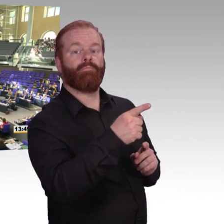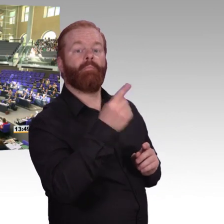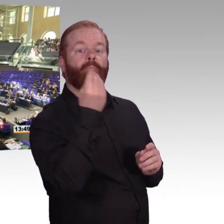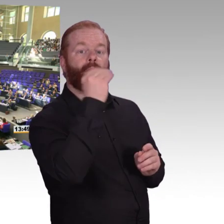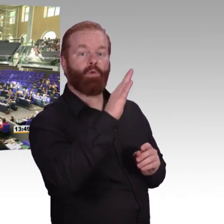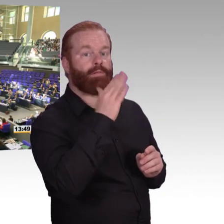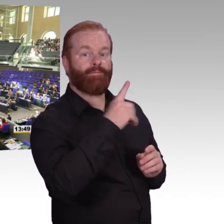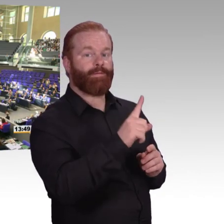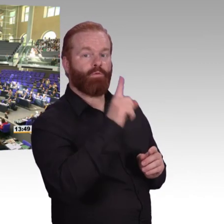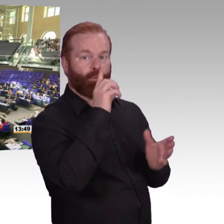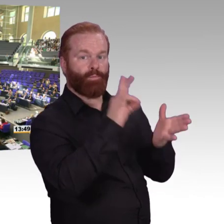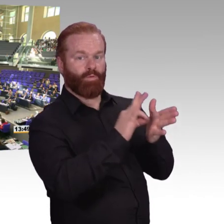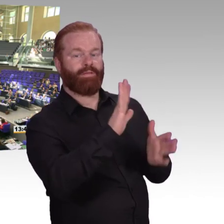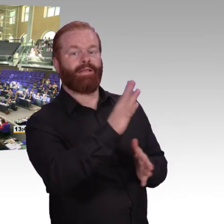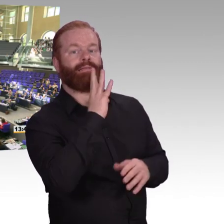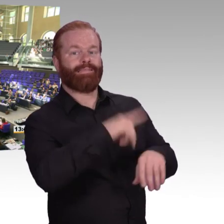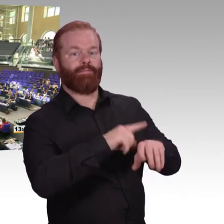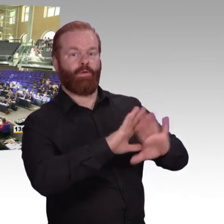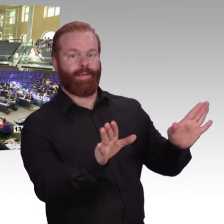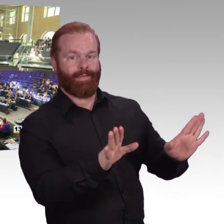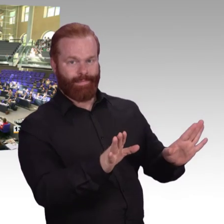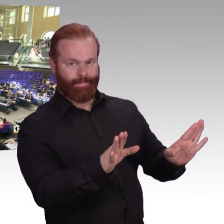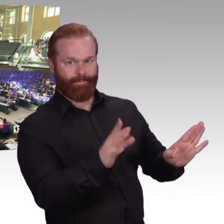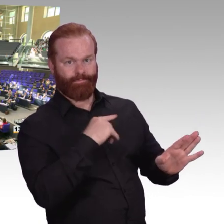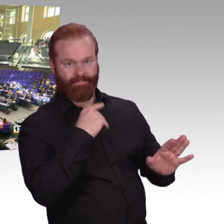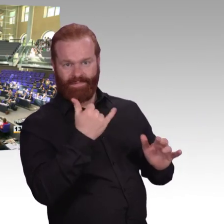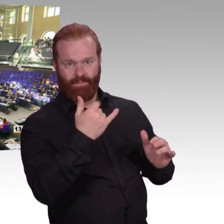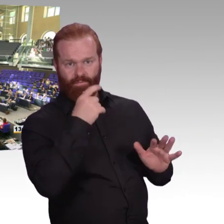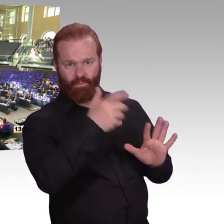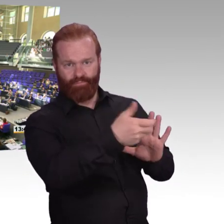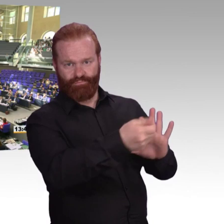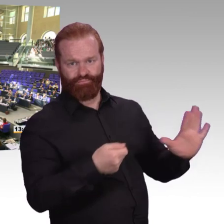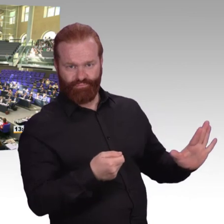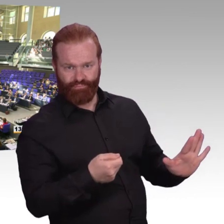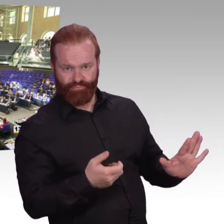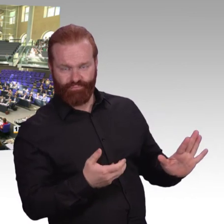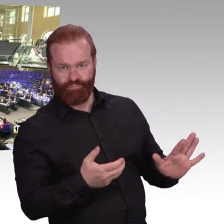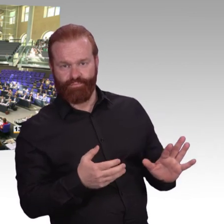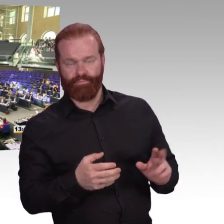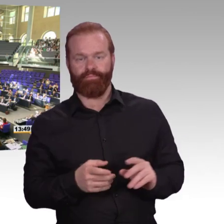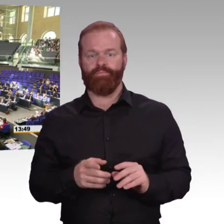(Zwischenrufe und Beifall)